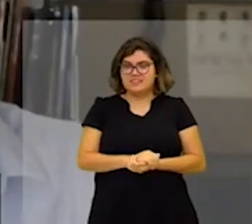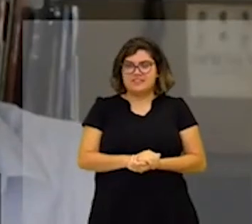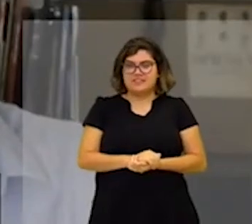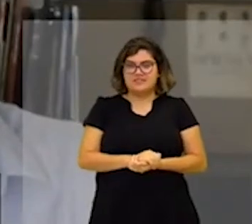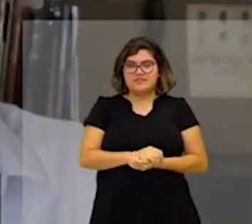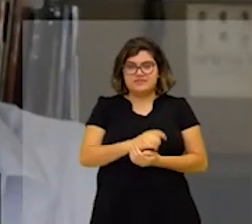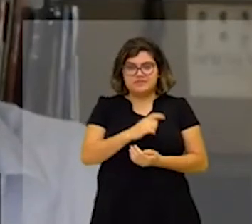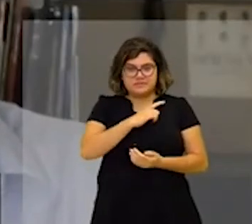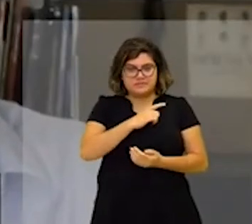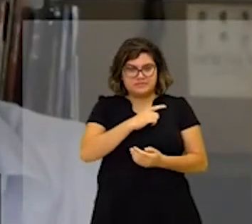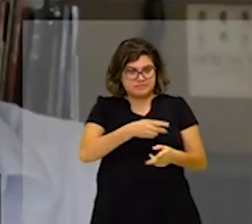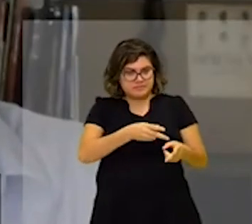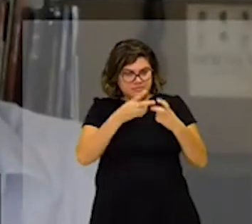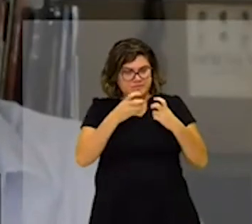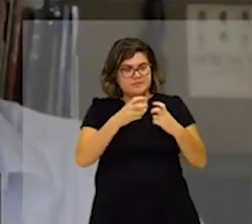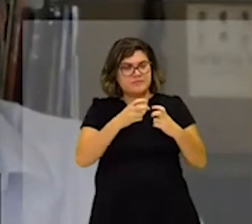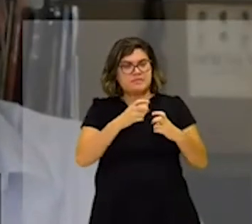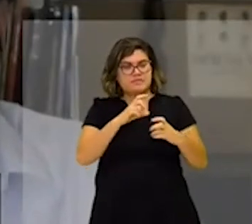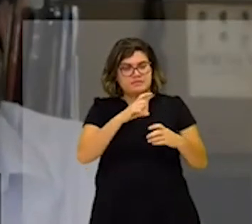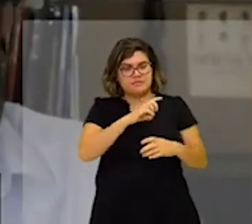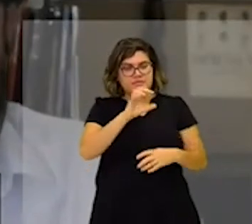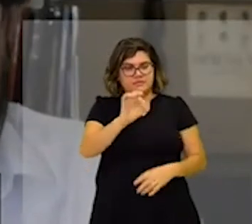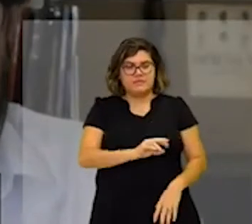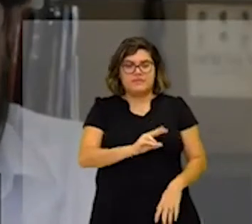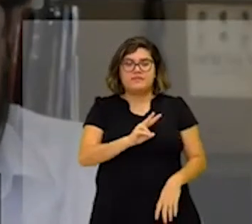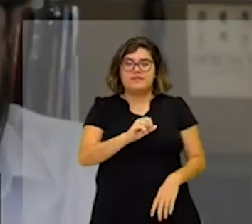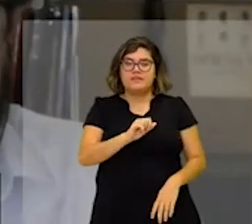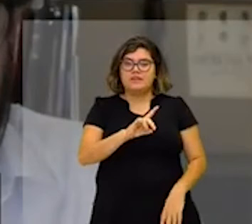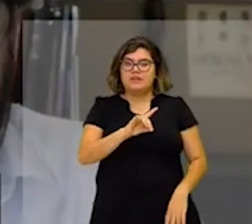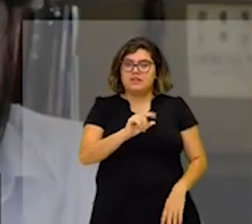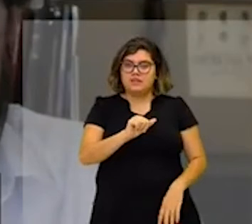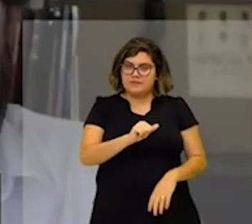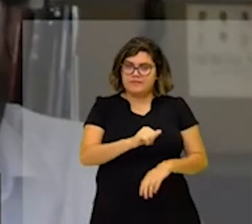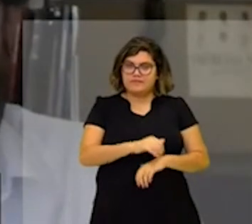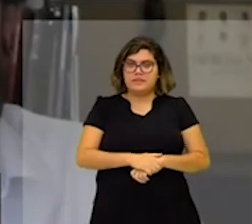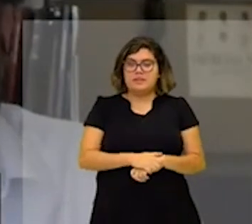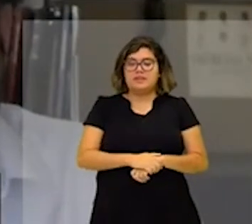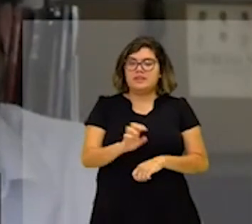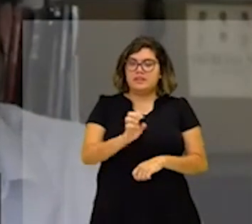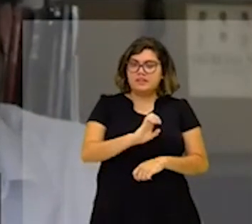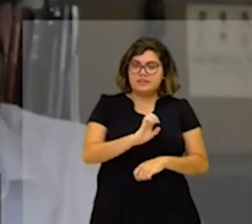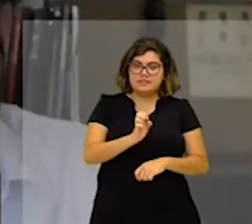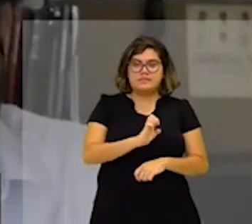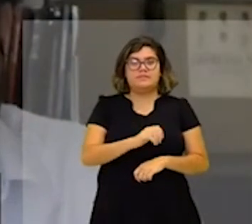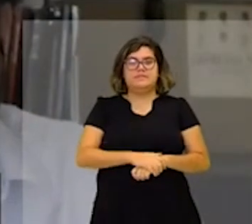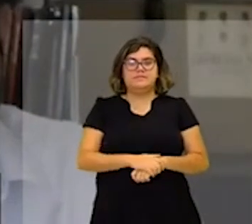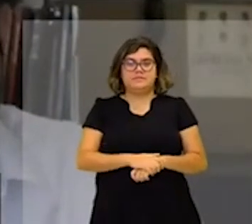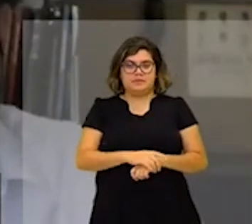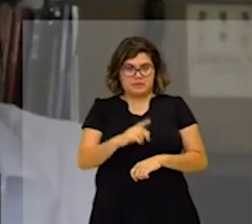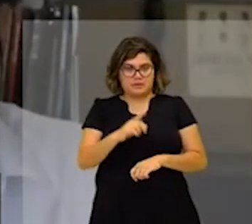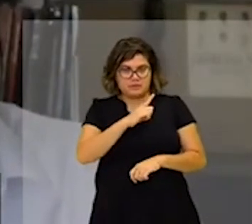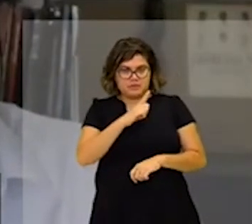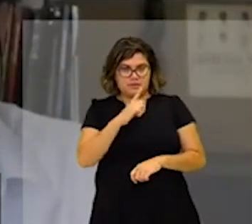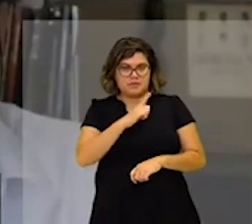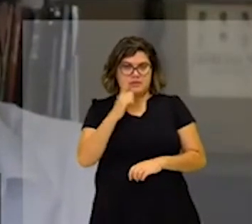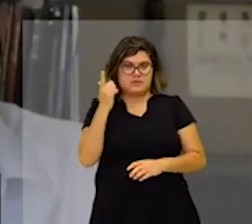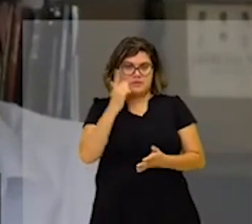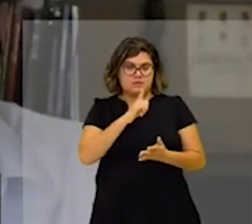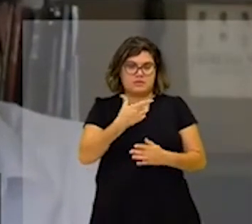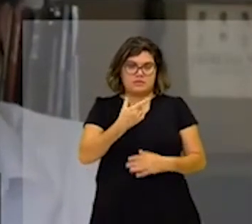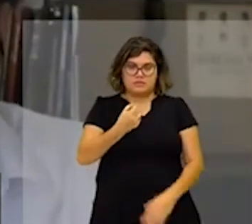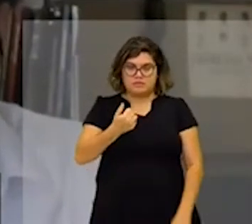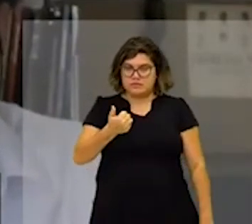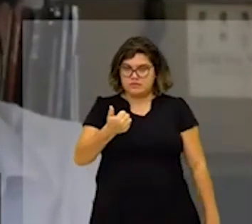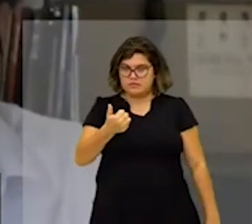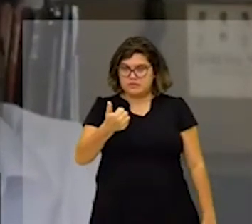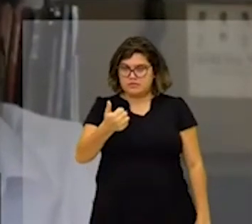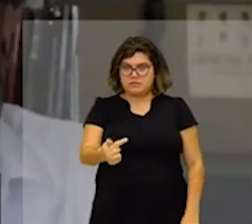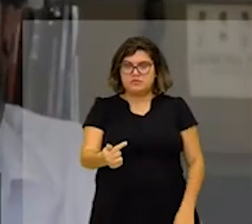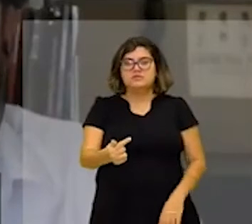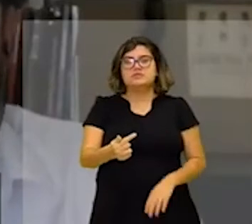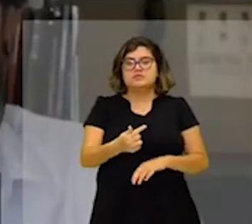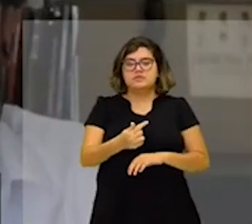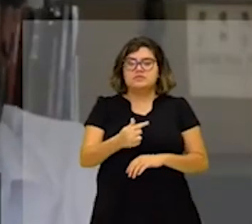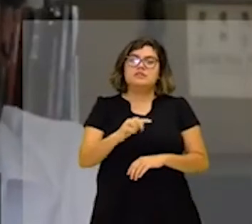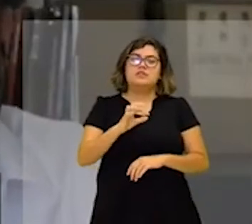como uma medida válida e também a ação direta funcionalidade 41 de 2017 né e reconheceu que para